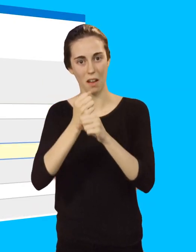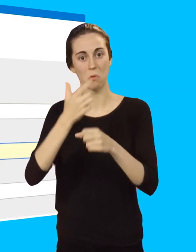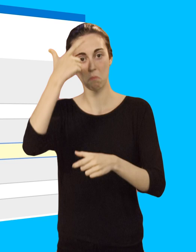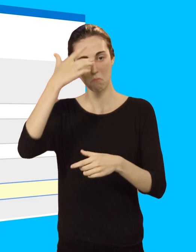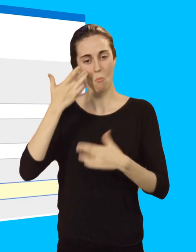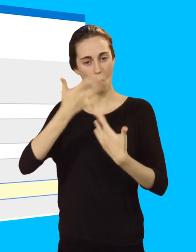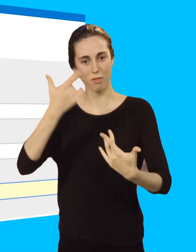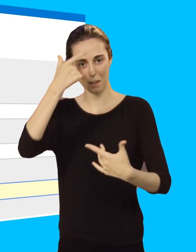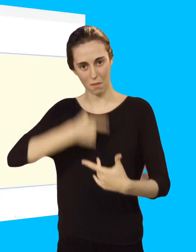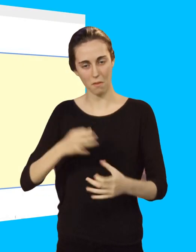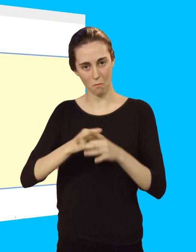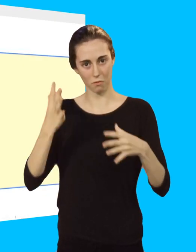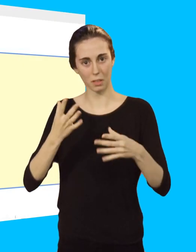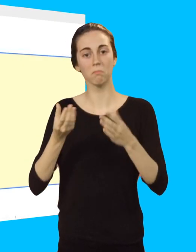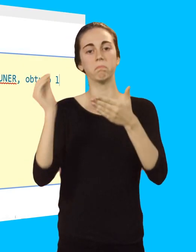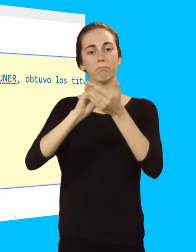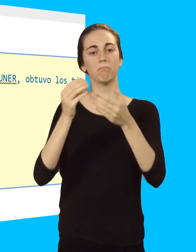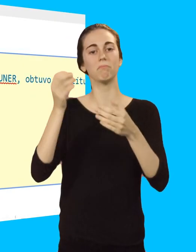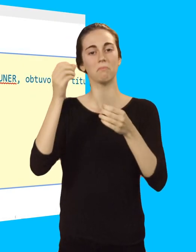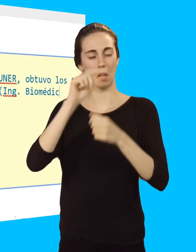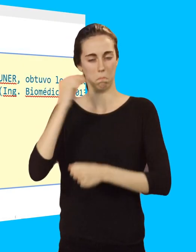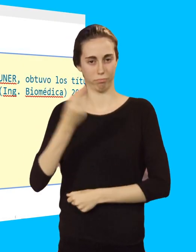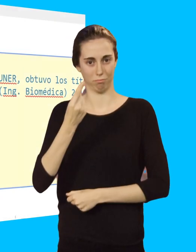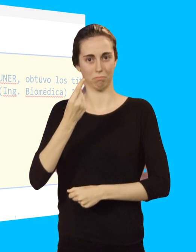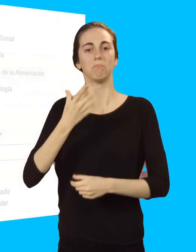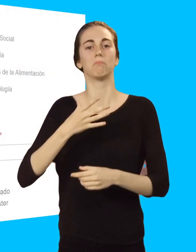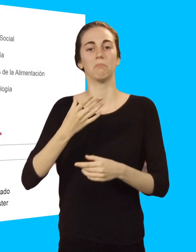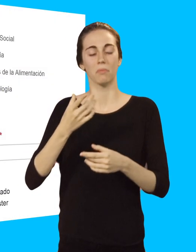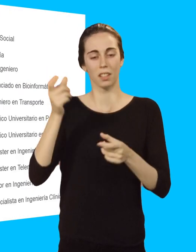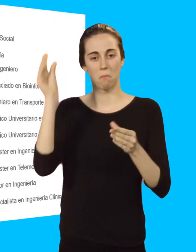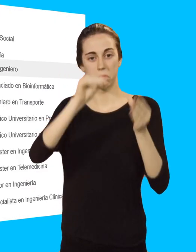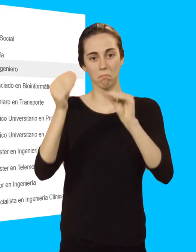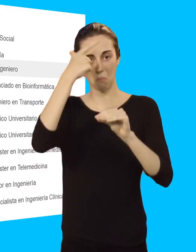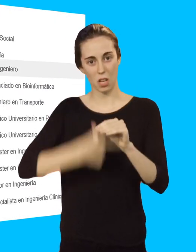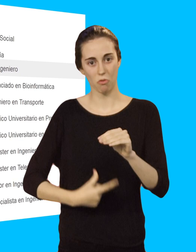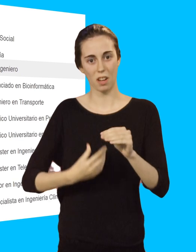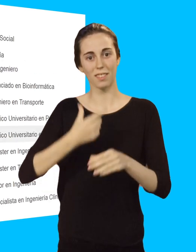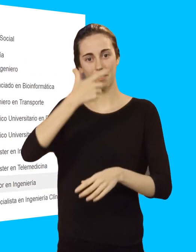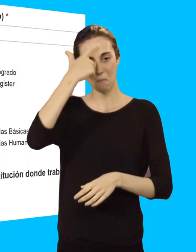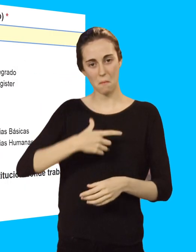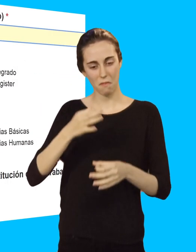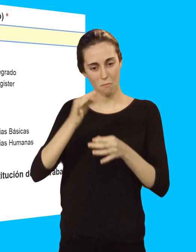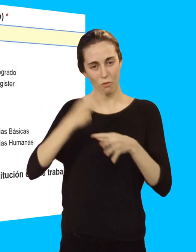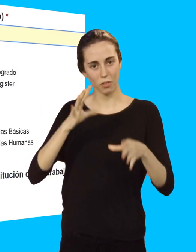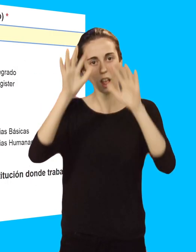Sólo hace falta ingresar tus datos personales, que describas tu perfil profesional. Luego, completar los datos de estudios académicos